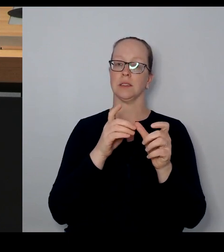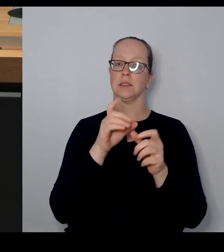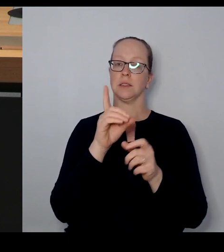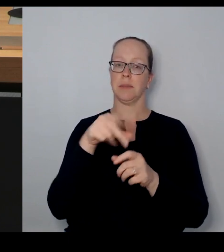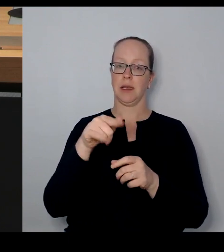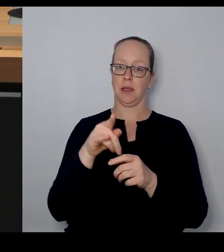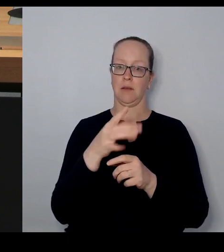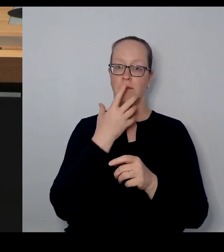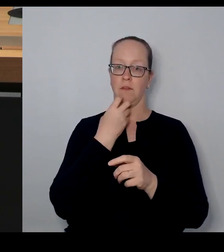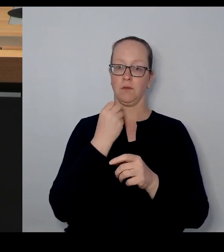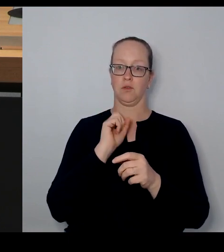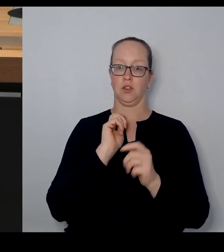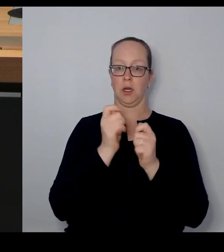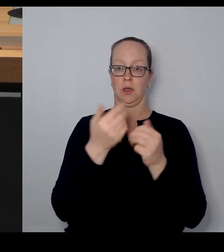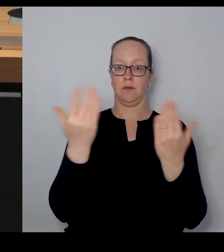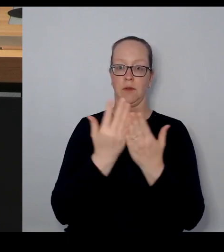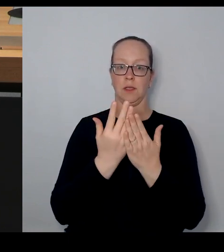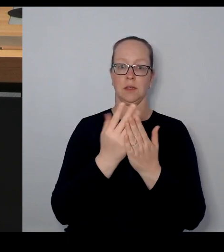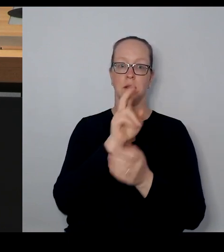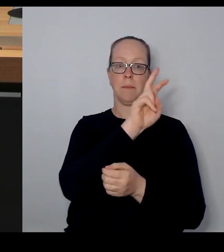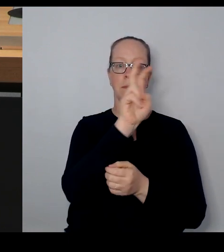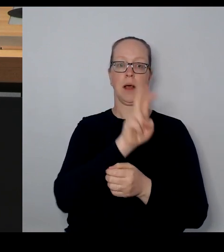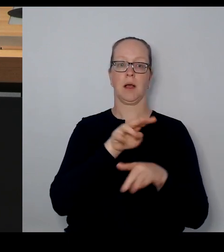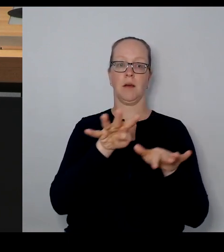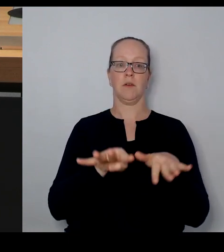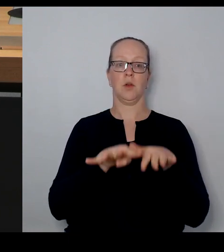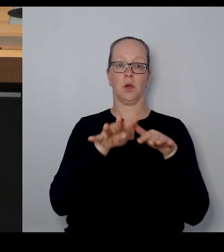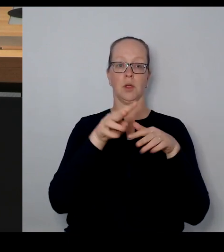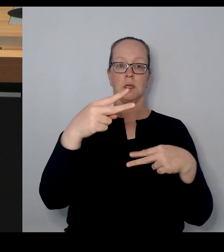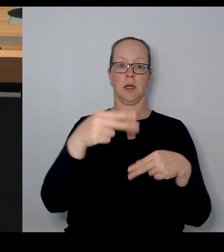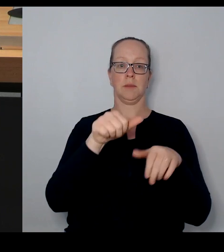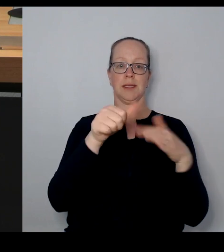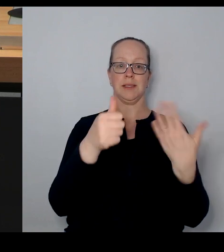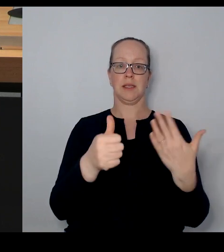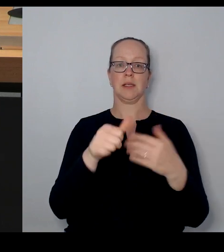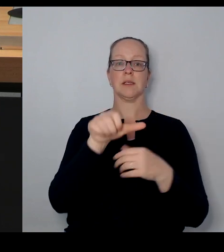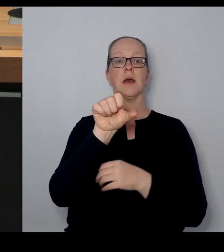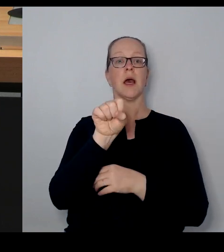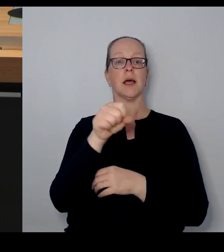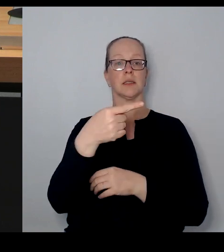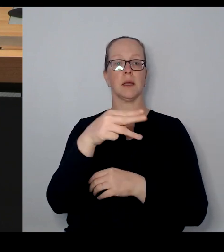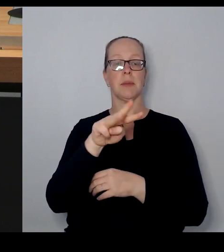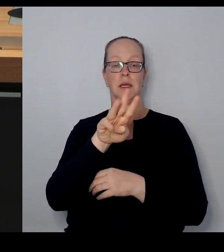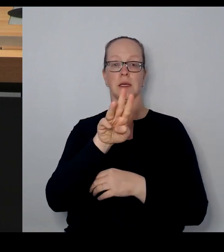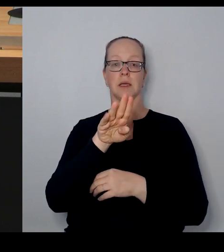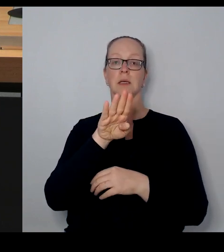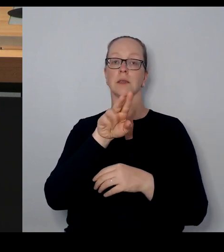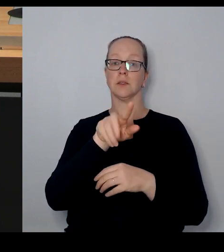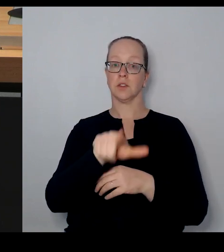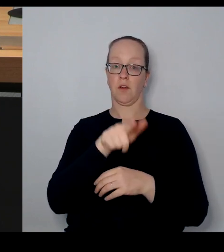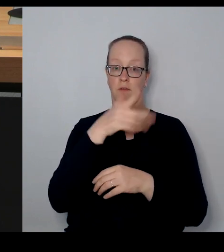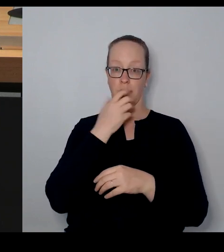damit eine Gleichstellung von ambulanter und stationärer Pflege. Mir scheint die Zeit dafür günstig zu sein.